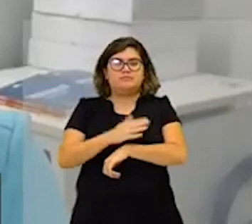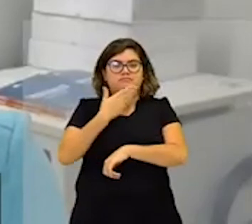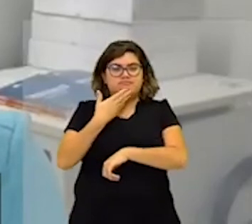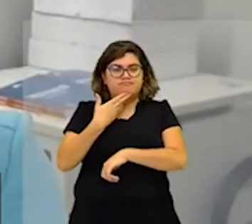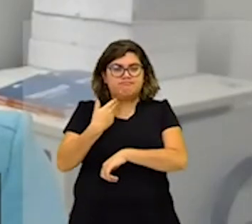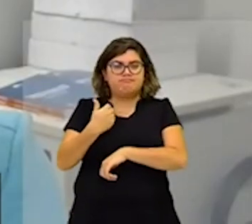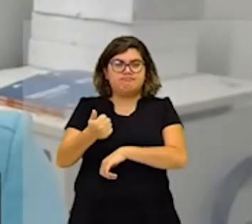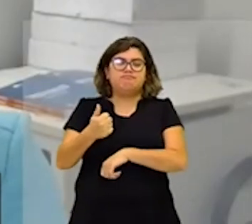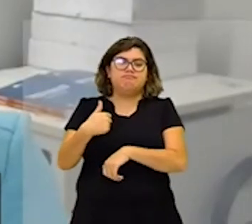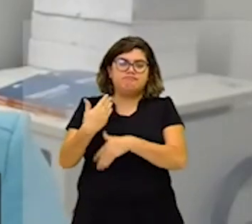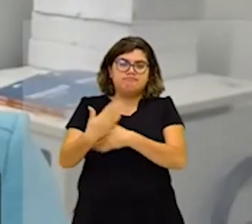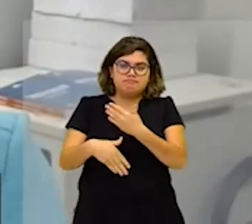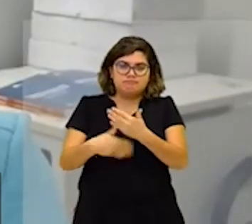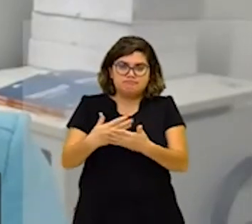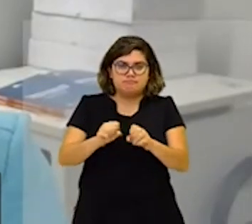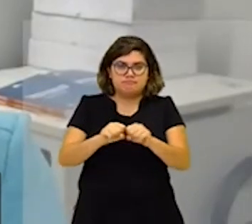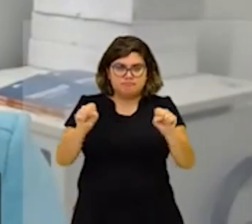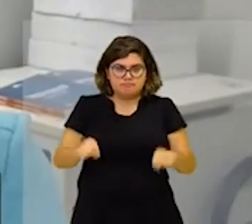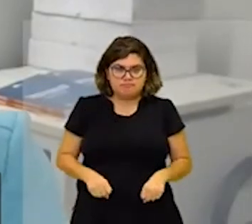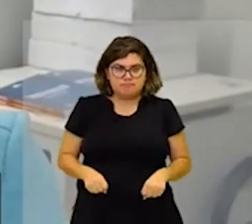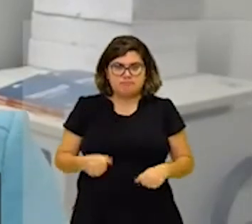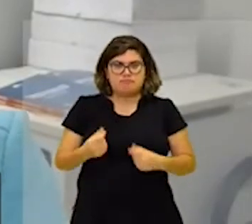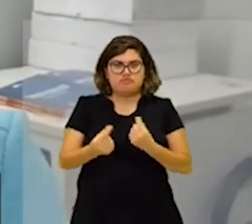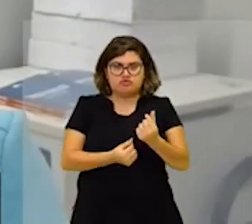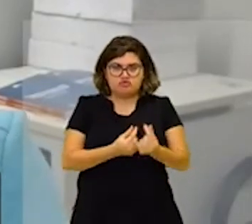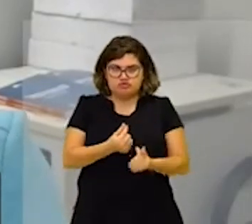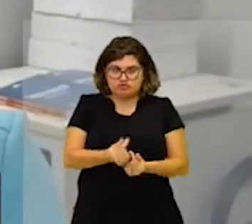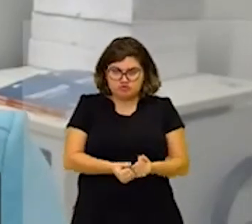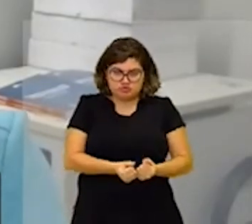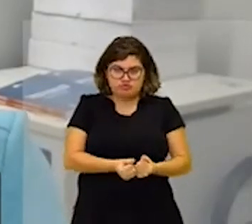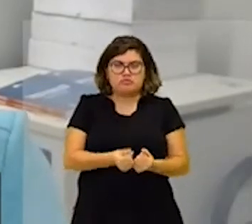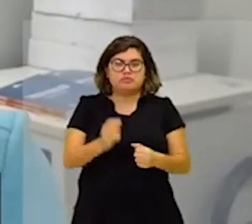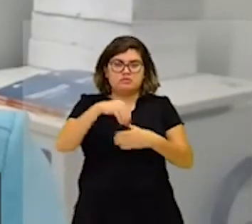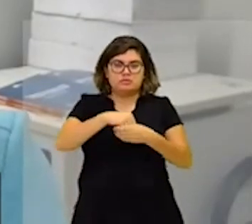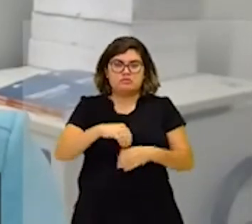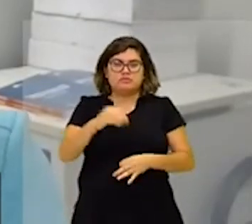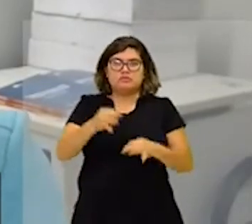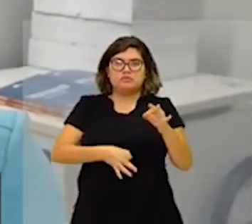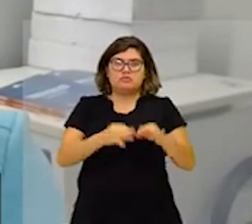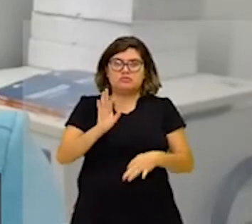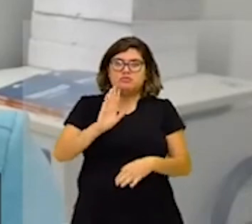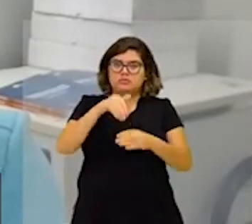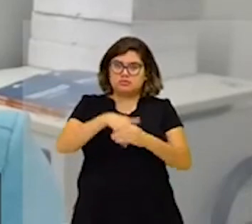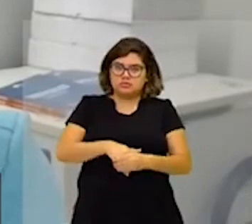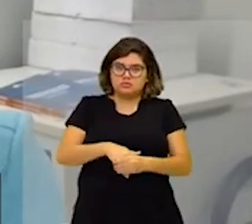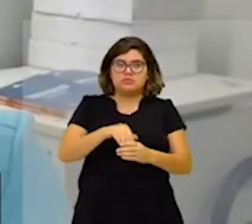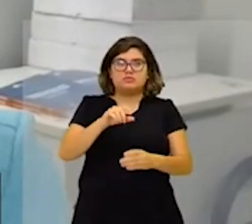desenvolver o sistema de prestação de contas na justiça eleitoral para que ela se torne né mais